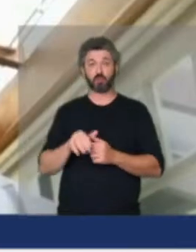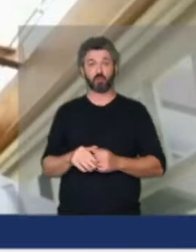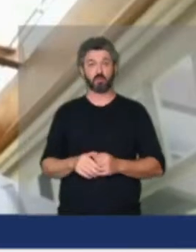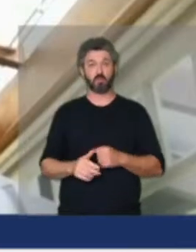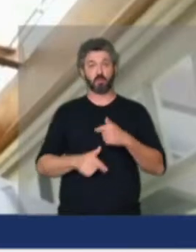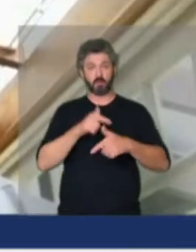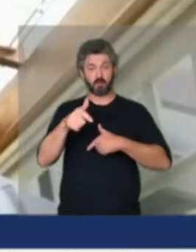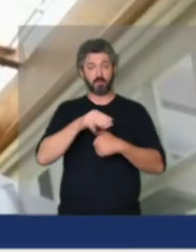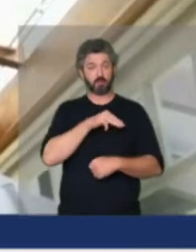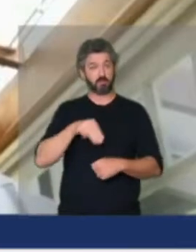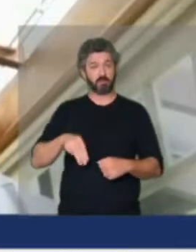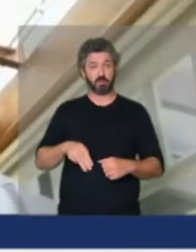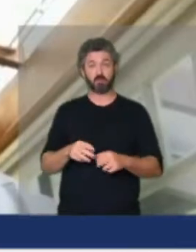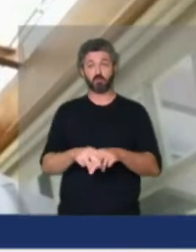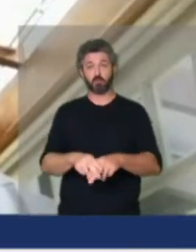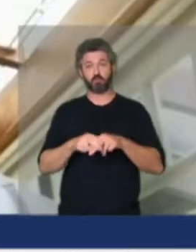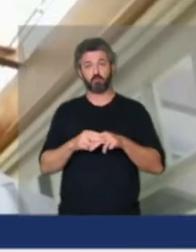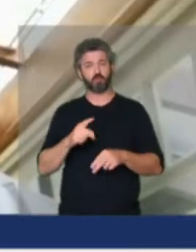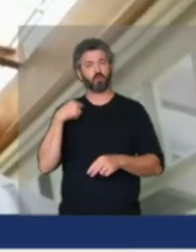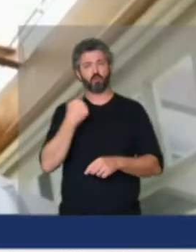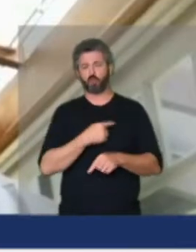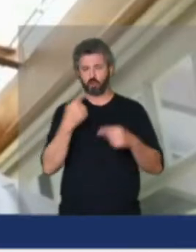FUNÇÃO NESSE MOMENTO. SOMOS TOTALMENTE CONTRA A RETIRADA DE PAUTA. -- [PRESIDENTE]: